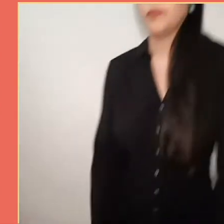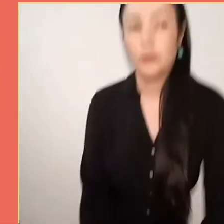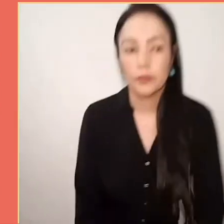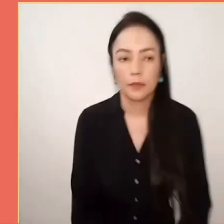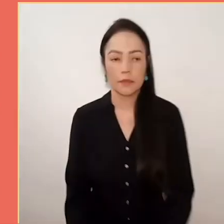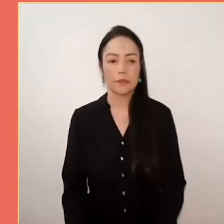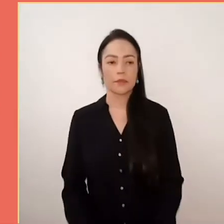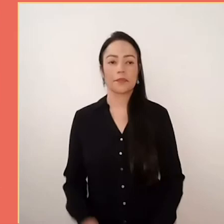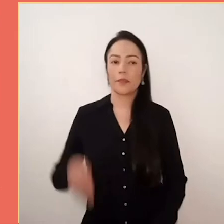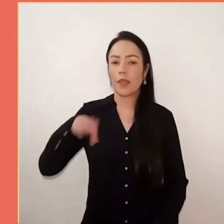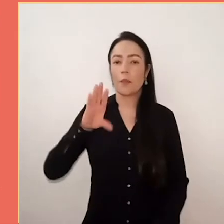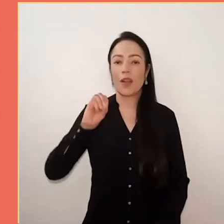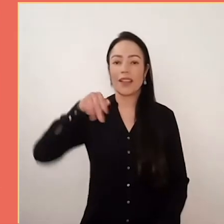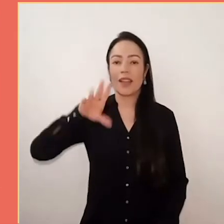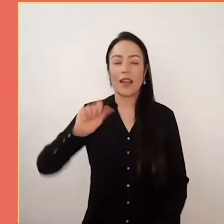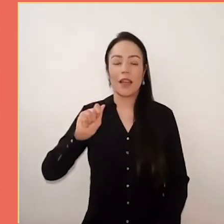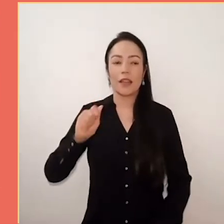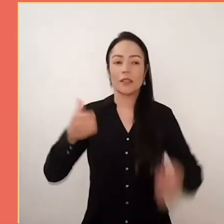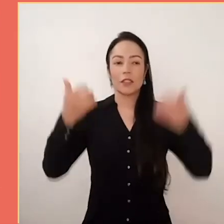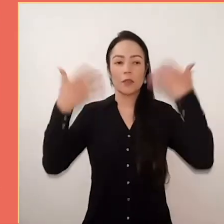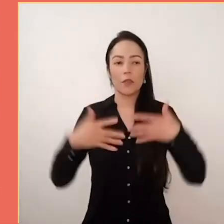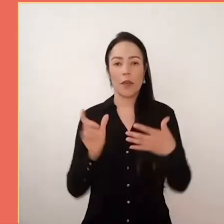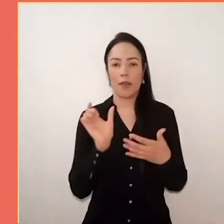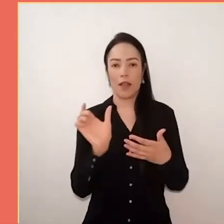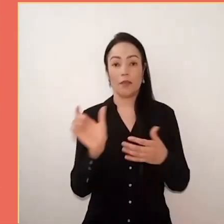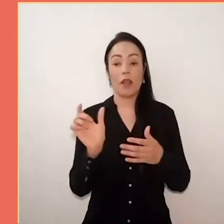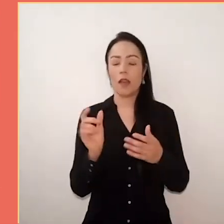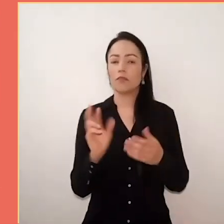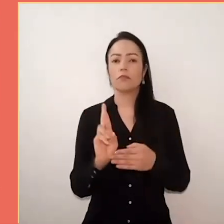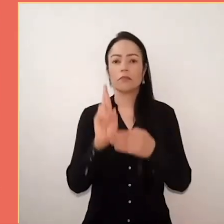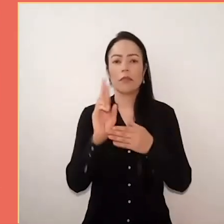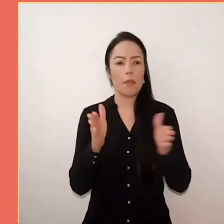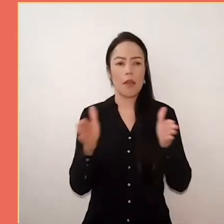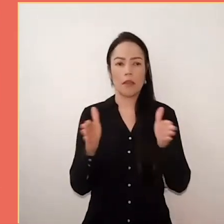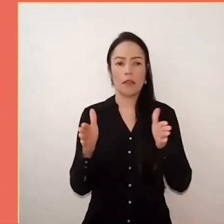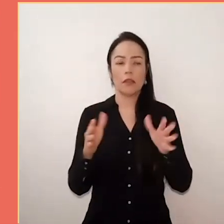a palavra como mediadora de todas as nossas ações.